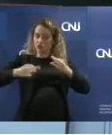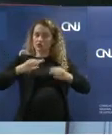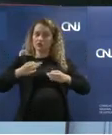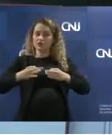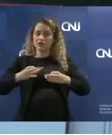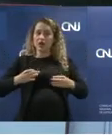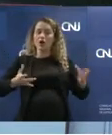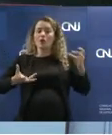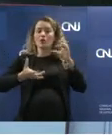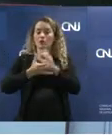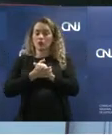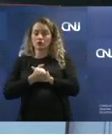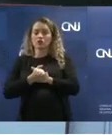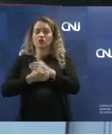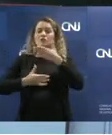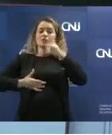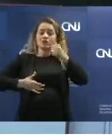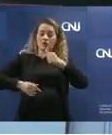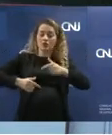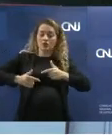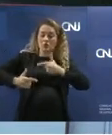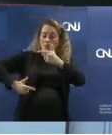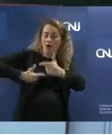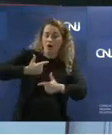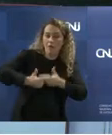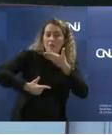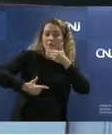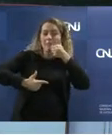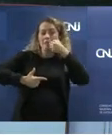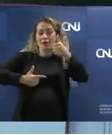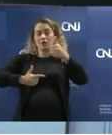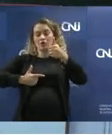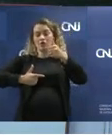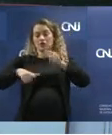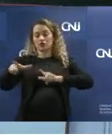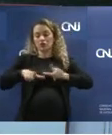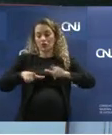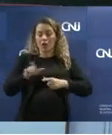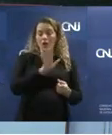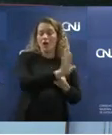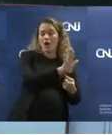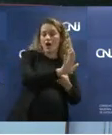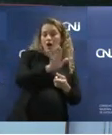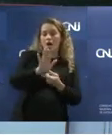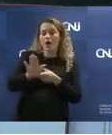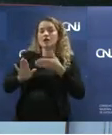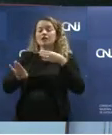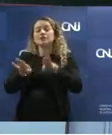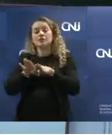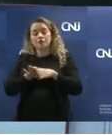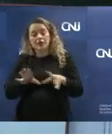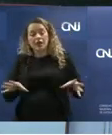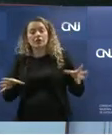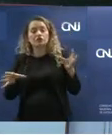no sentido da modernização da serventia, a culminar com a prestação de melhores serviços aos cidadãos